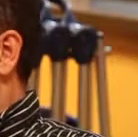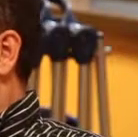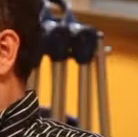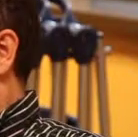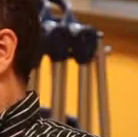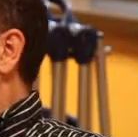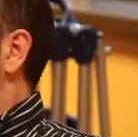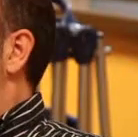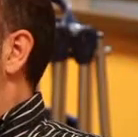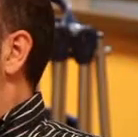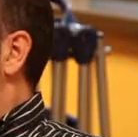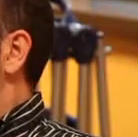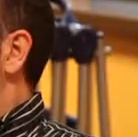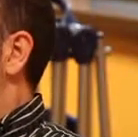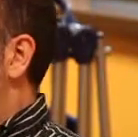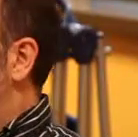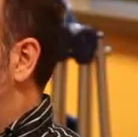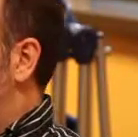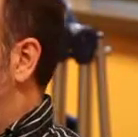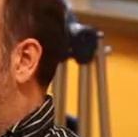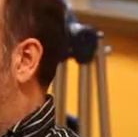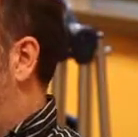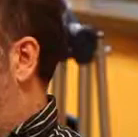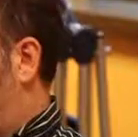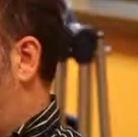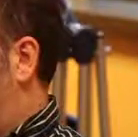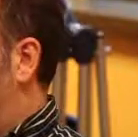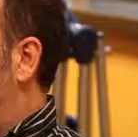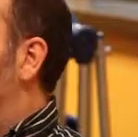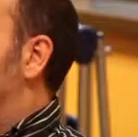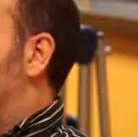porque formo parte del colectivo de la Plataforma Auditoría Ciudadana de la Deuda,